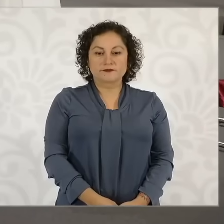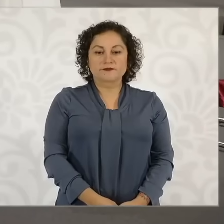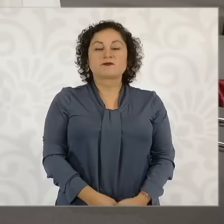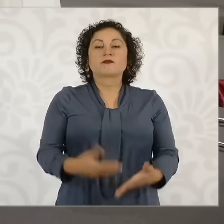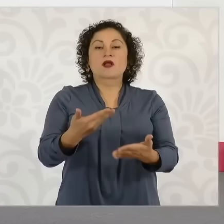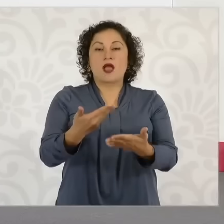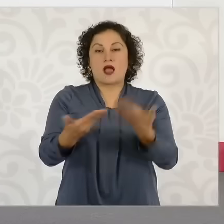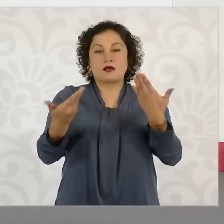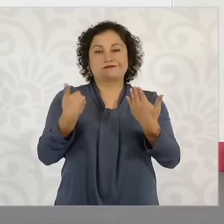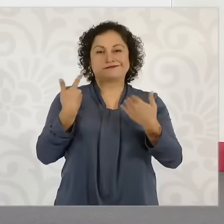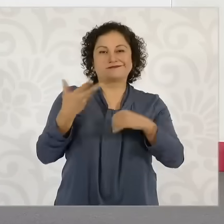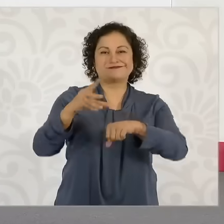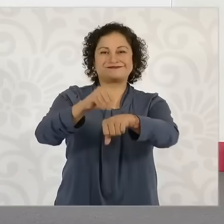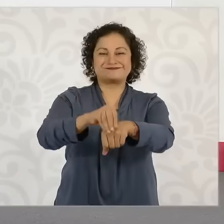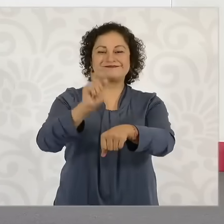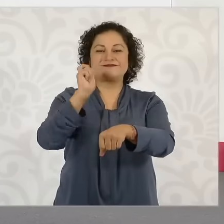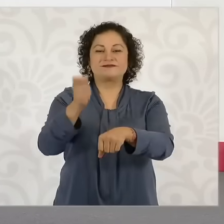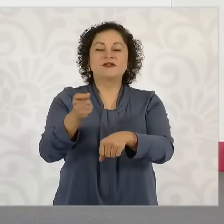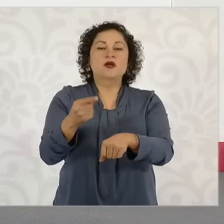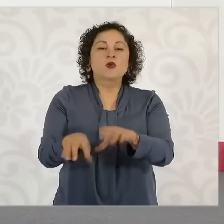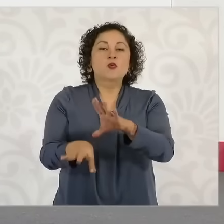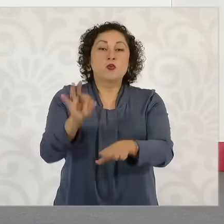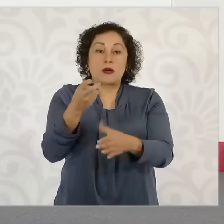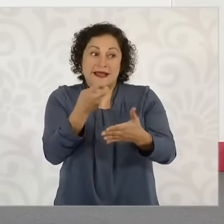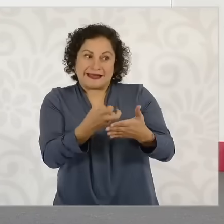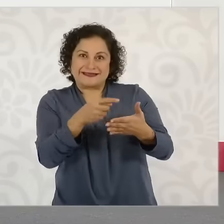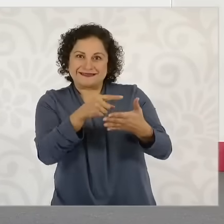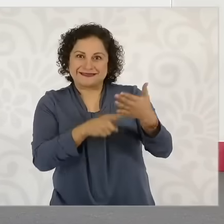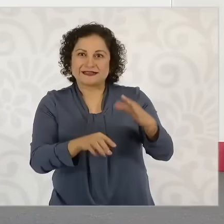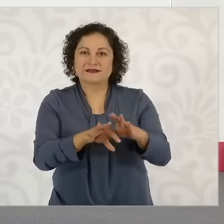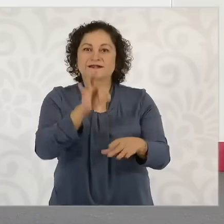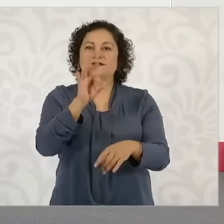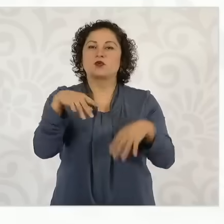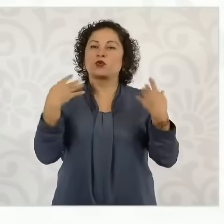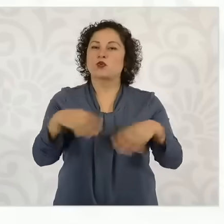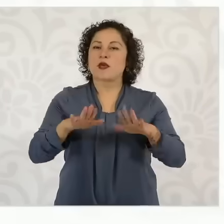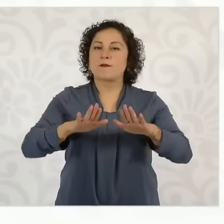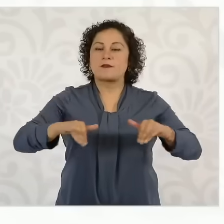explicarles uno de los paquetes que es muy popular, el paquete Mares y Lagunas. En el día uno